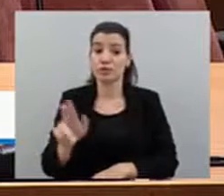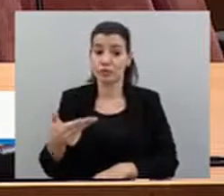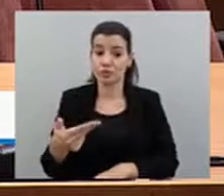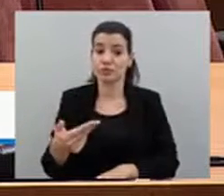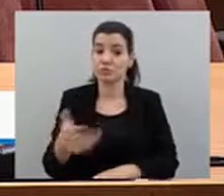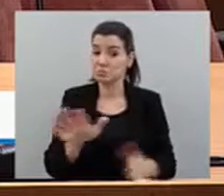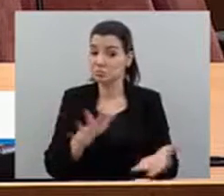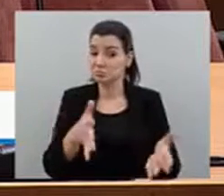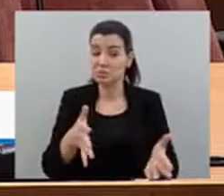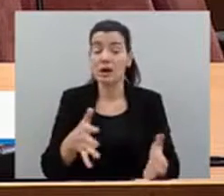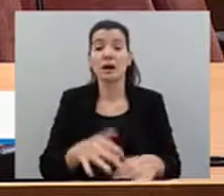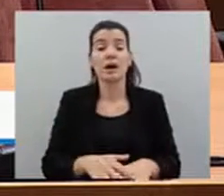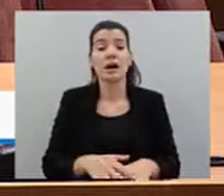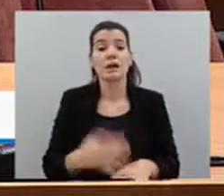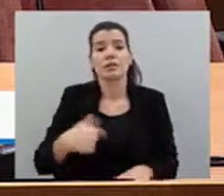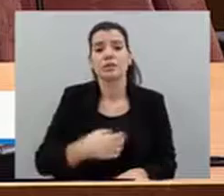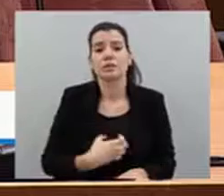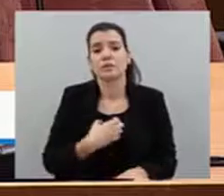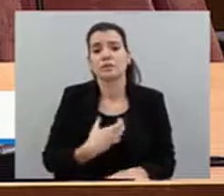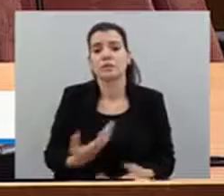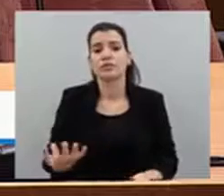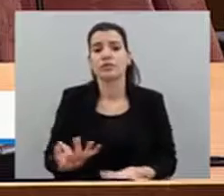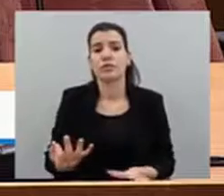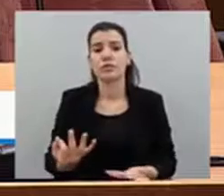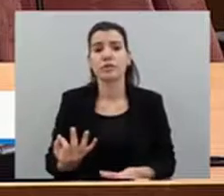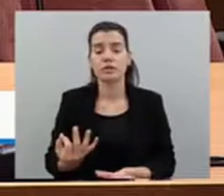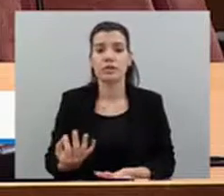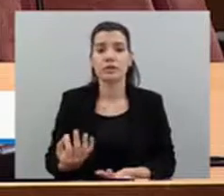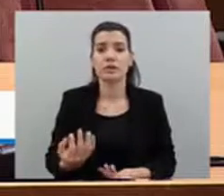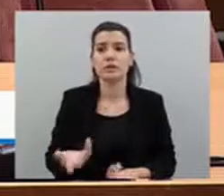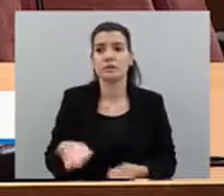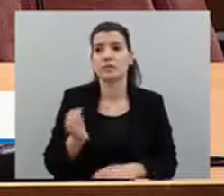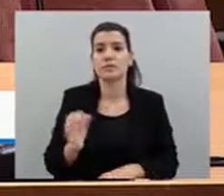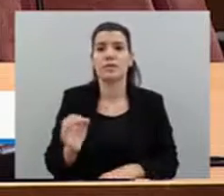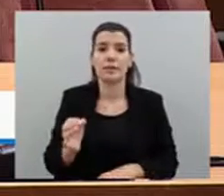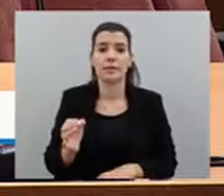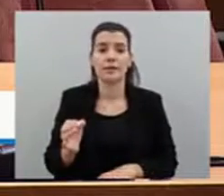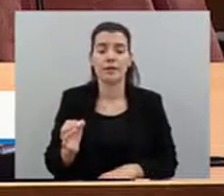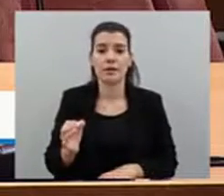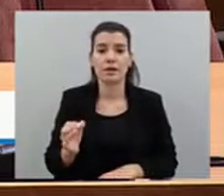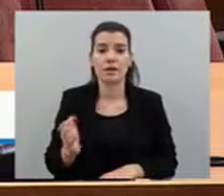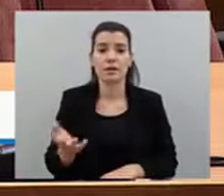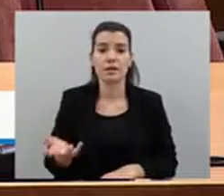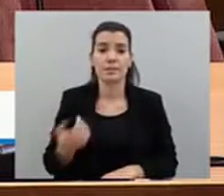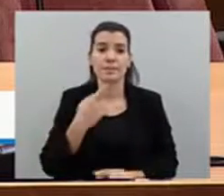que atendemos que fazia sentido